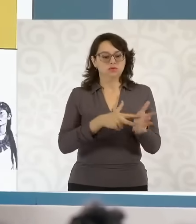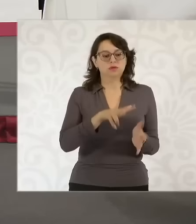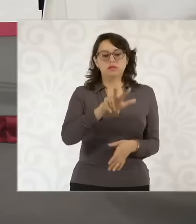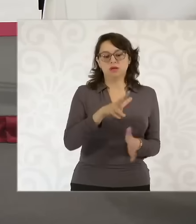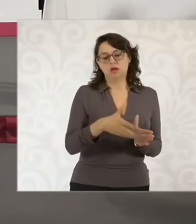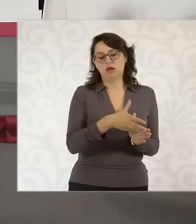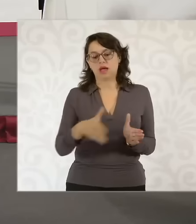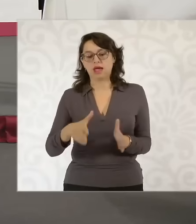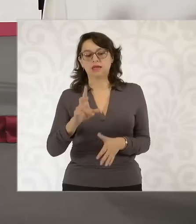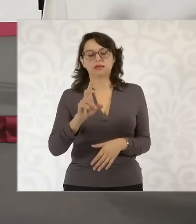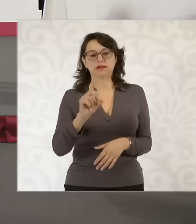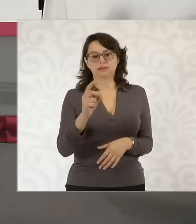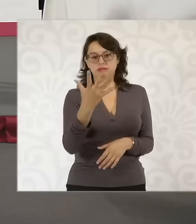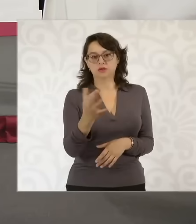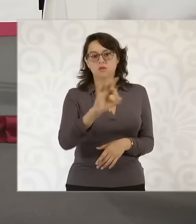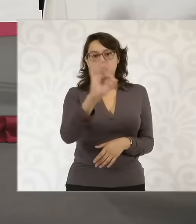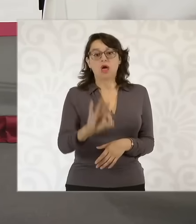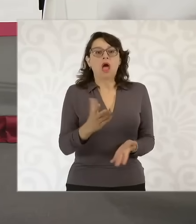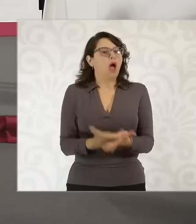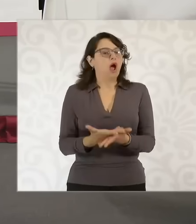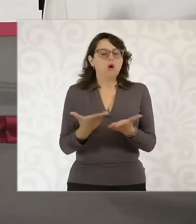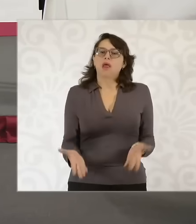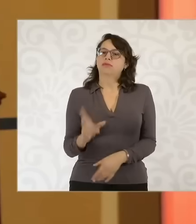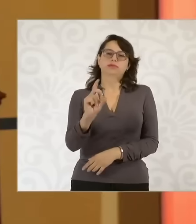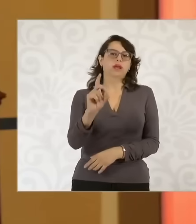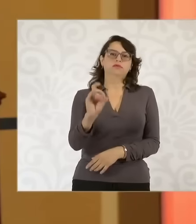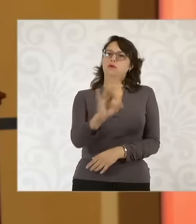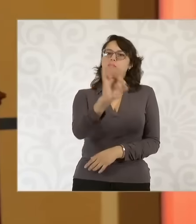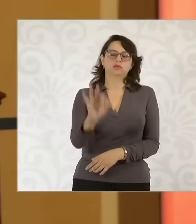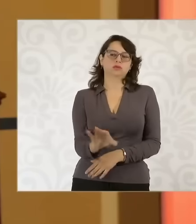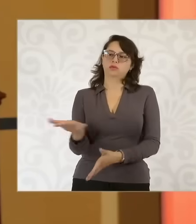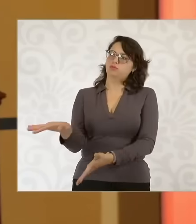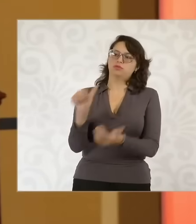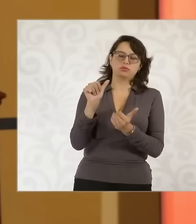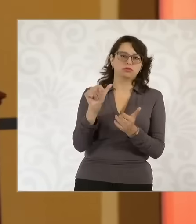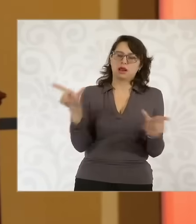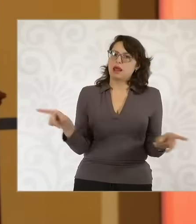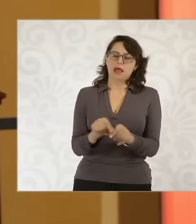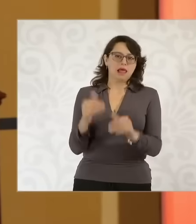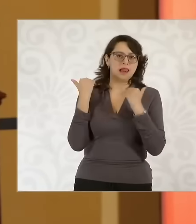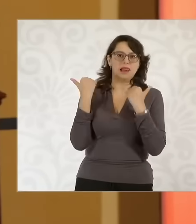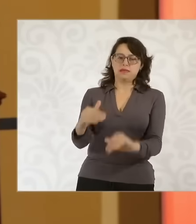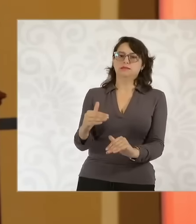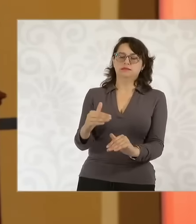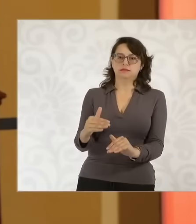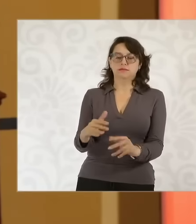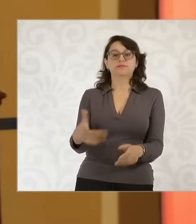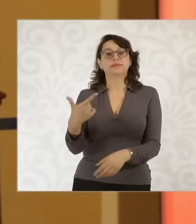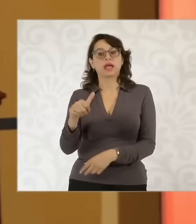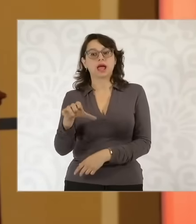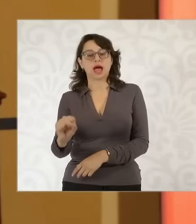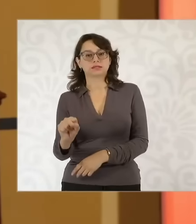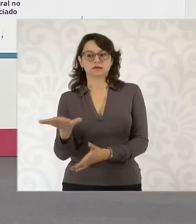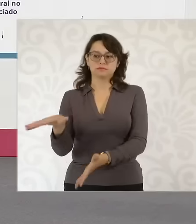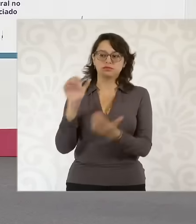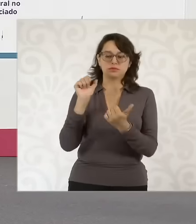Y en el caso del gas no asociado es solamente del 12%. Lo cual le permite a Pemex capitalizarse. Y